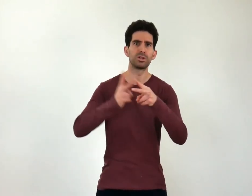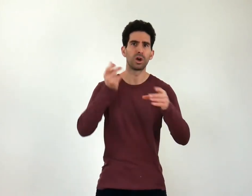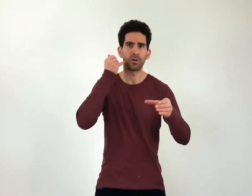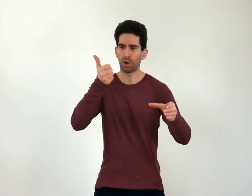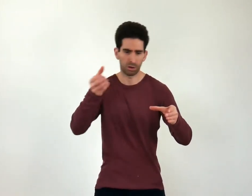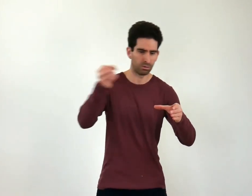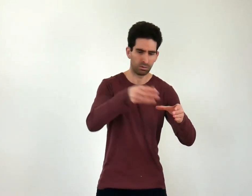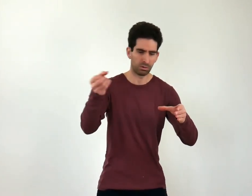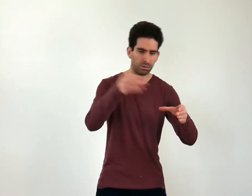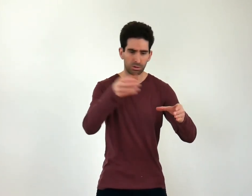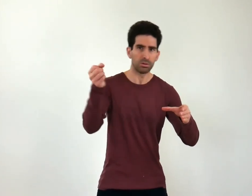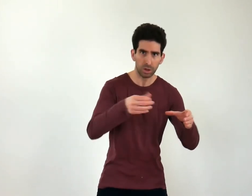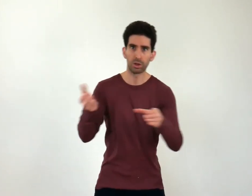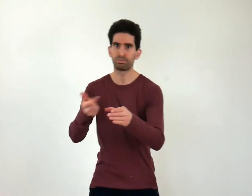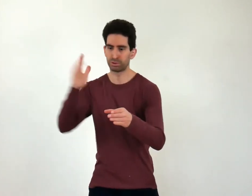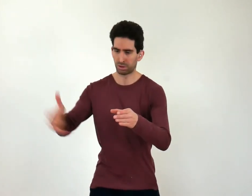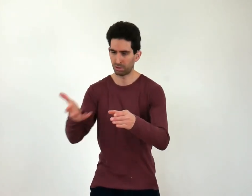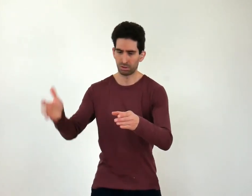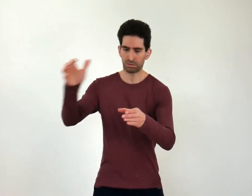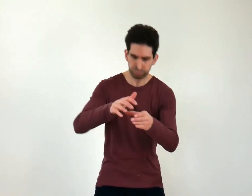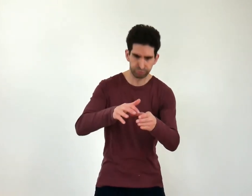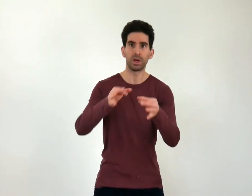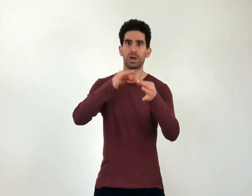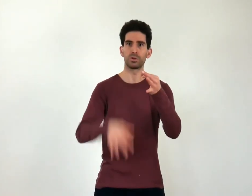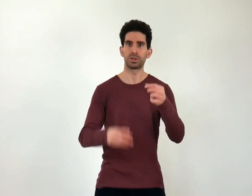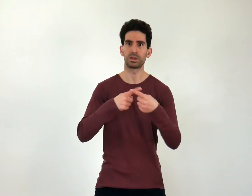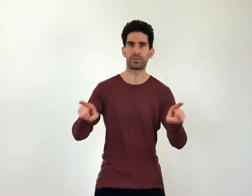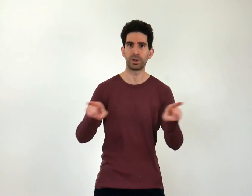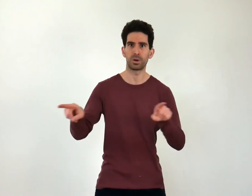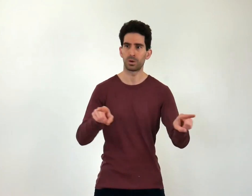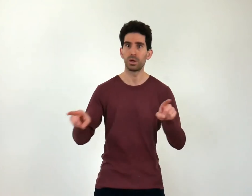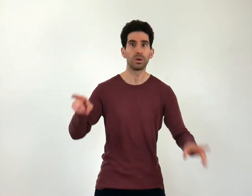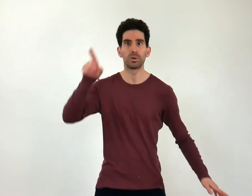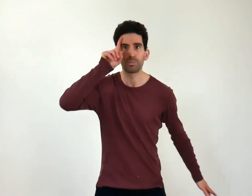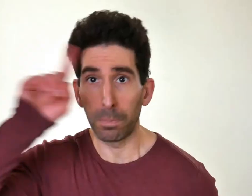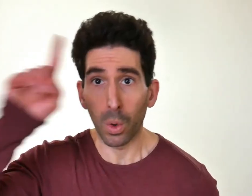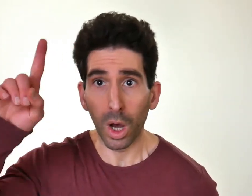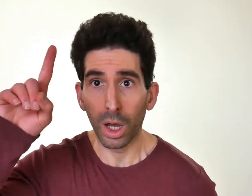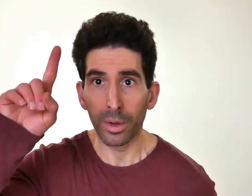Ajouter les jaunes d'oeuf un par un ou en même temps donne des résultats différents. Pourquoi ?